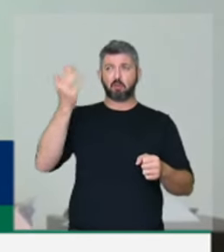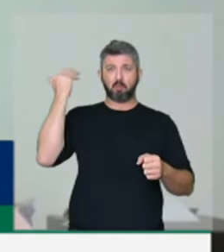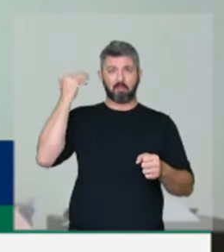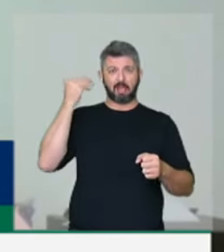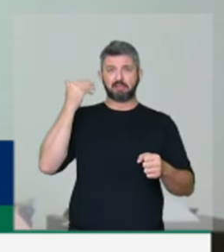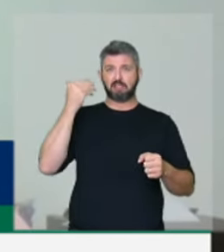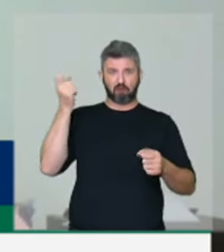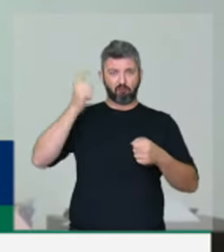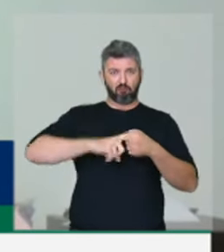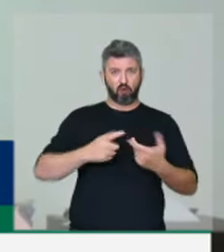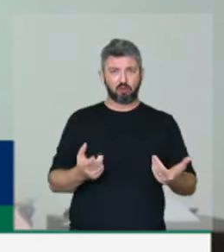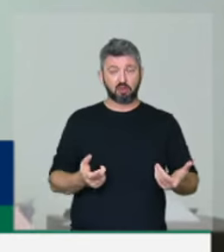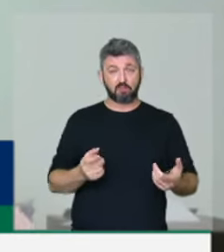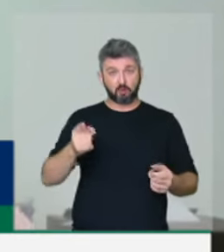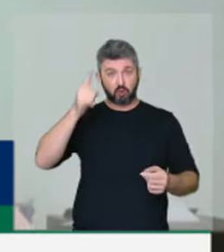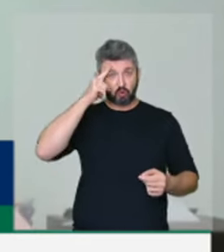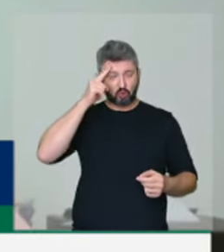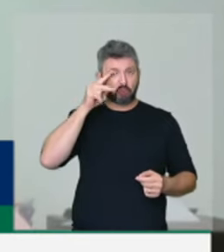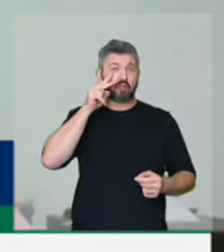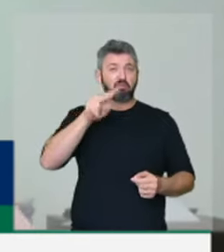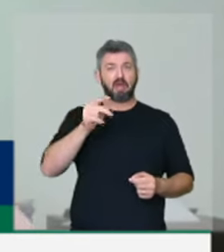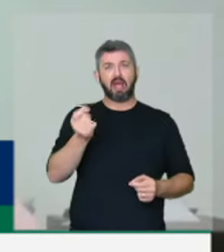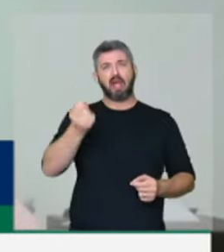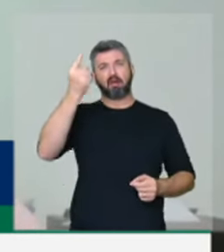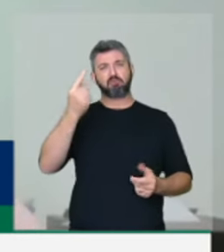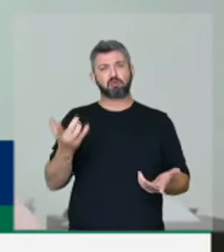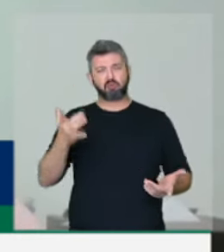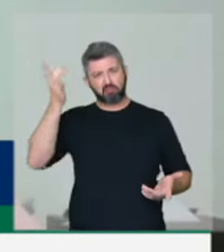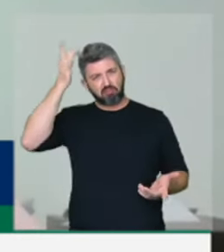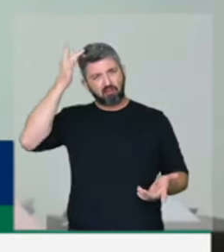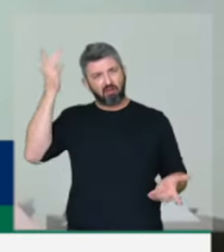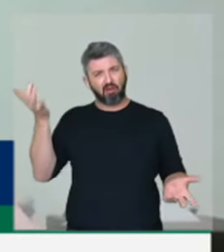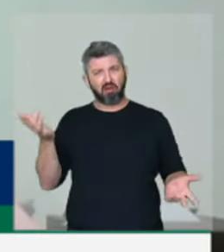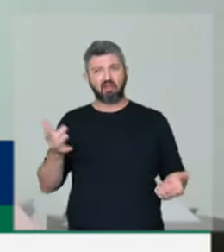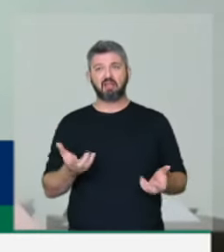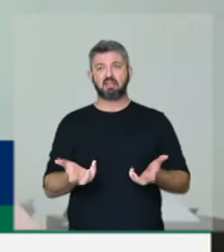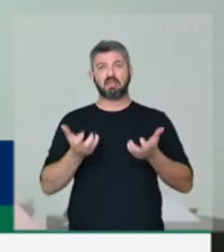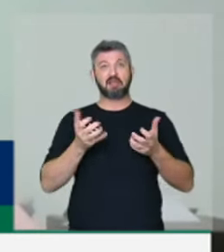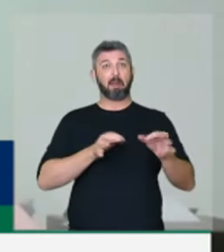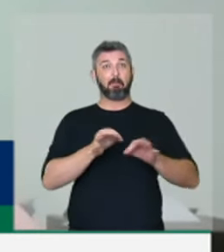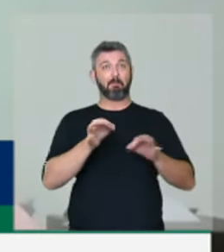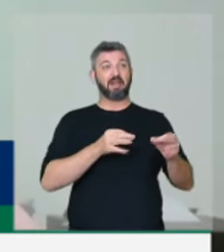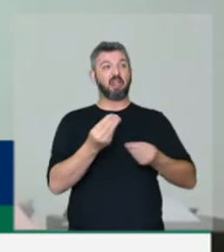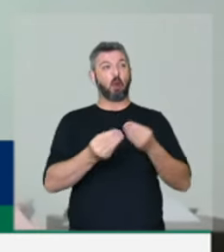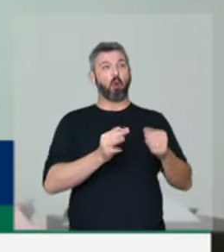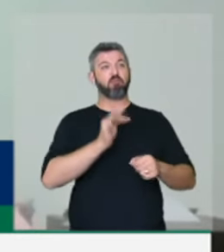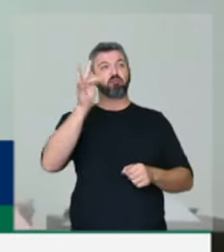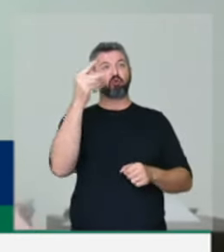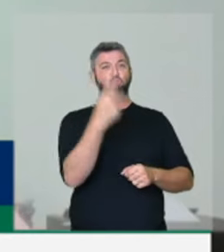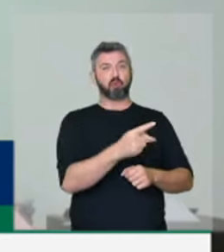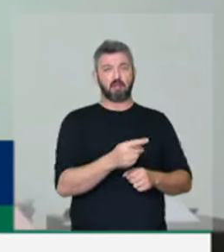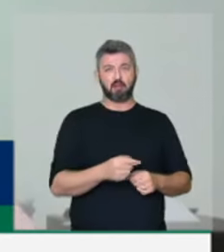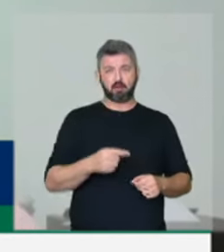TODOS OS DIAS A GENTE OUVE ABSURDOS, TENTARAM PLANEJAR O FUTURO DOS POVOS INDÍGENAS SEM CONSIDERAR A SUA CAPACIDADE DE PENSAR, SUA CAPACIDADE DE PROPOR E SUA